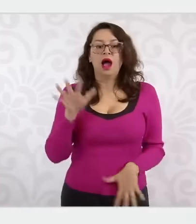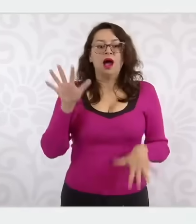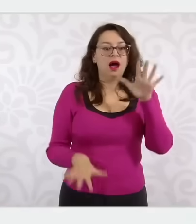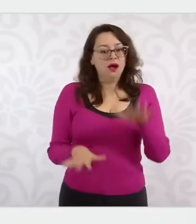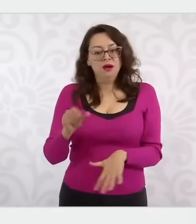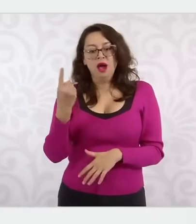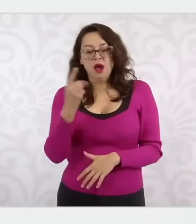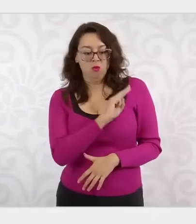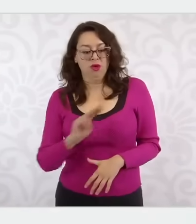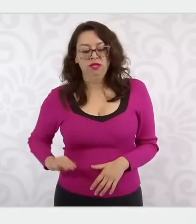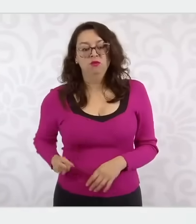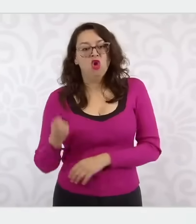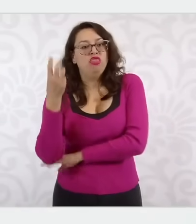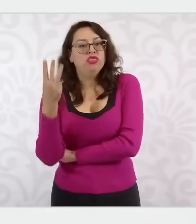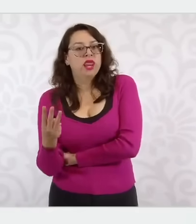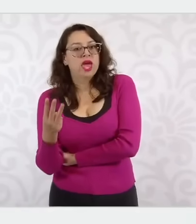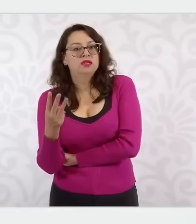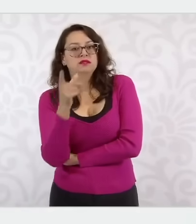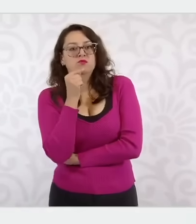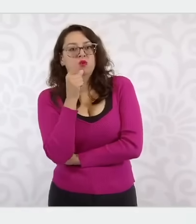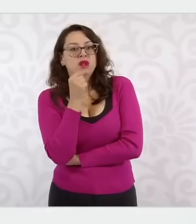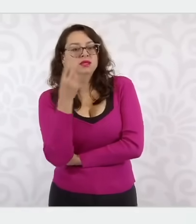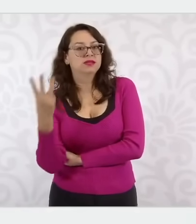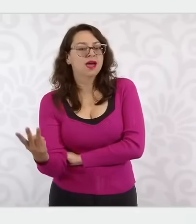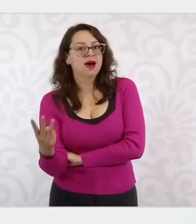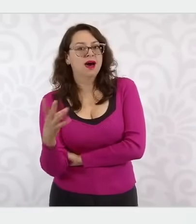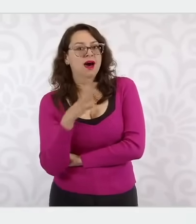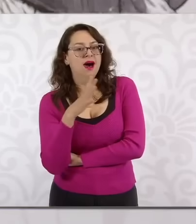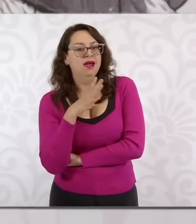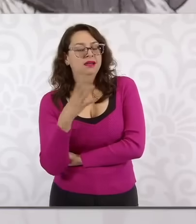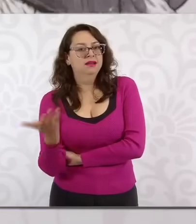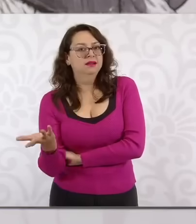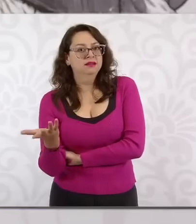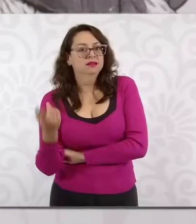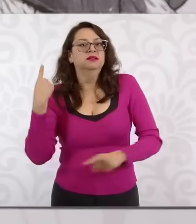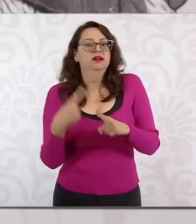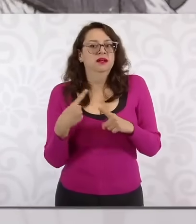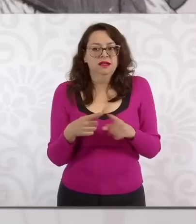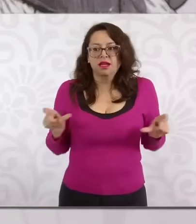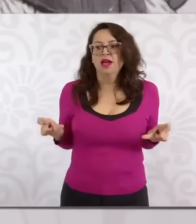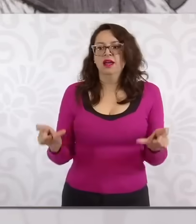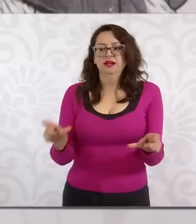policías y quien funge como el principal eh representante de la seguridad en el municipio,